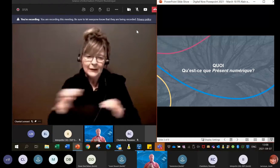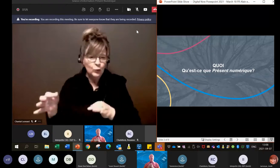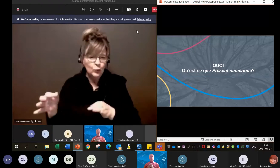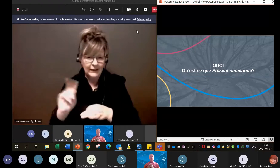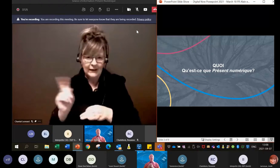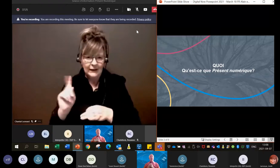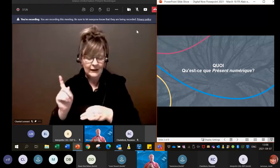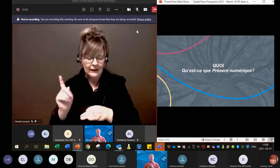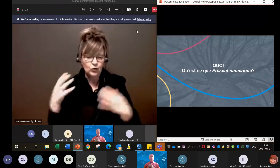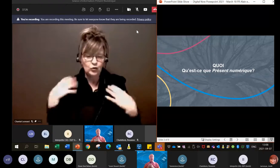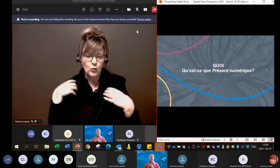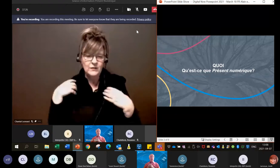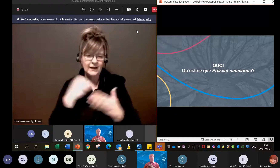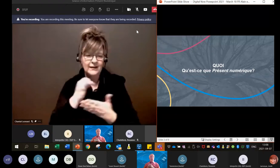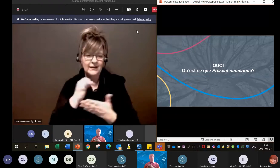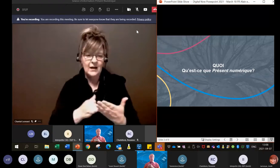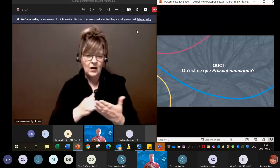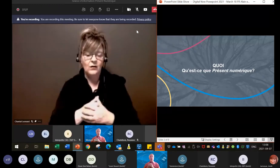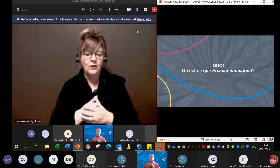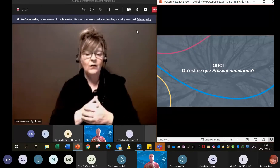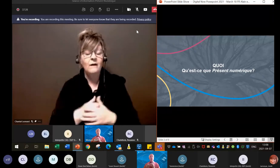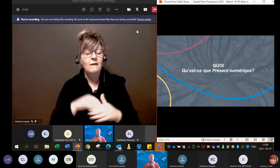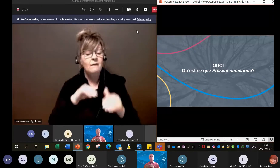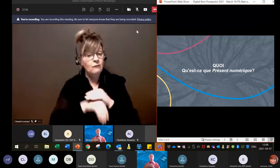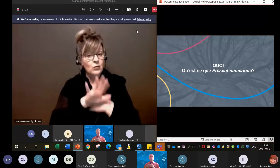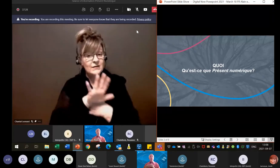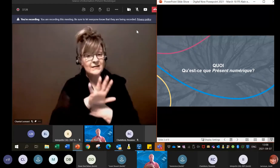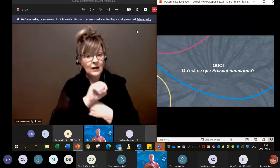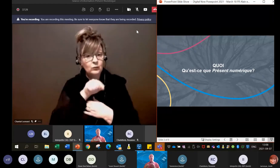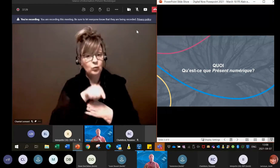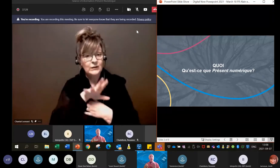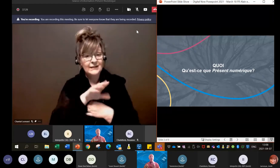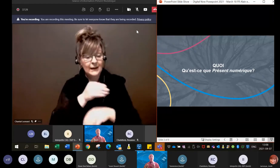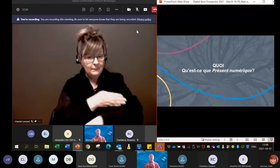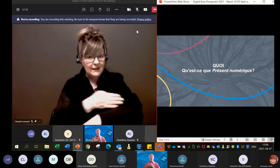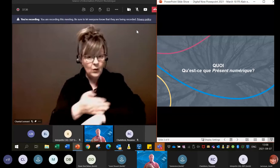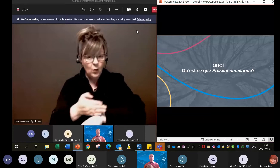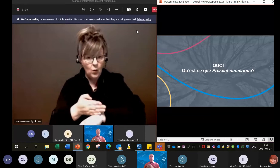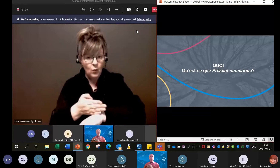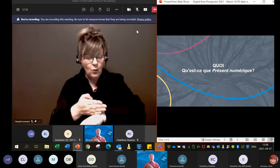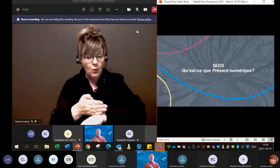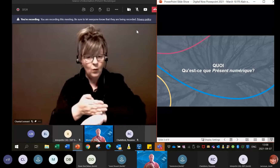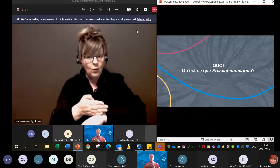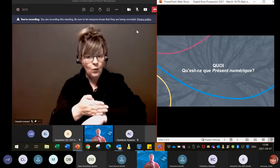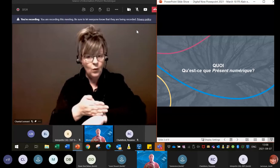Ces fonds de 50,5 millions ont